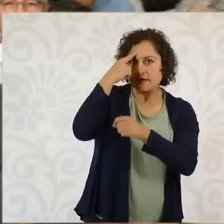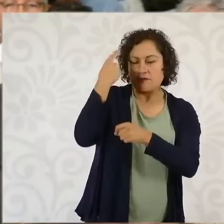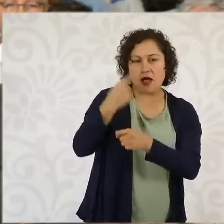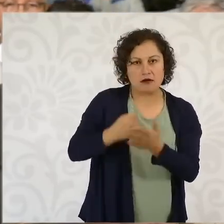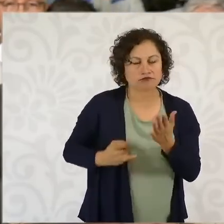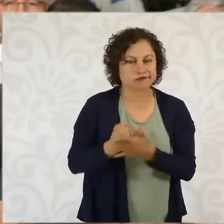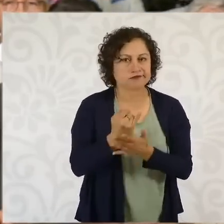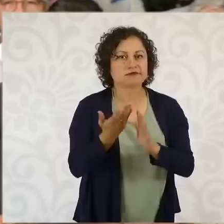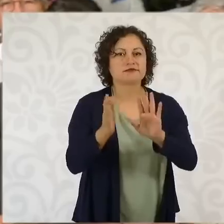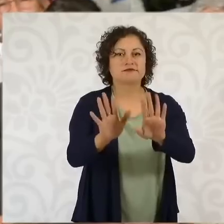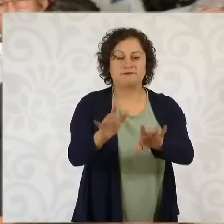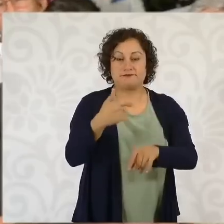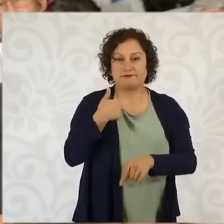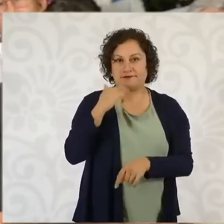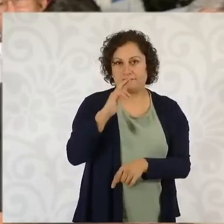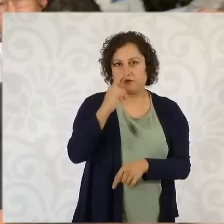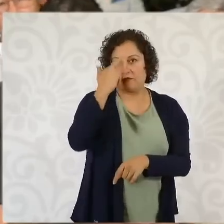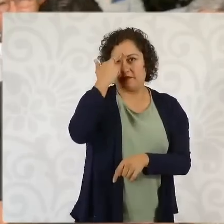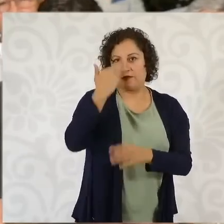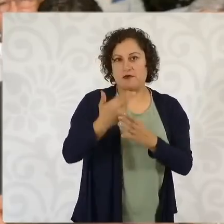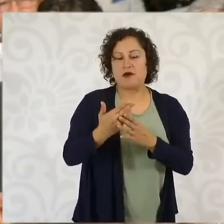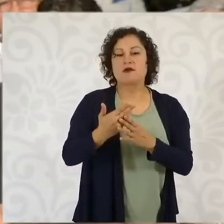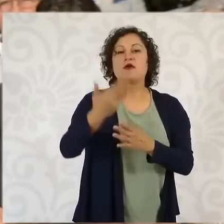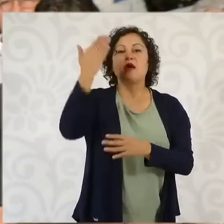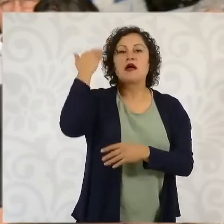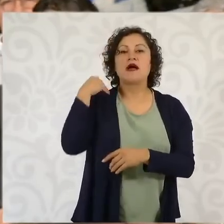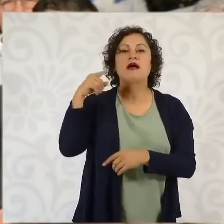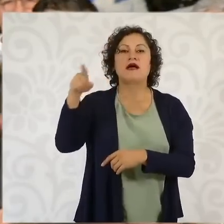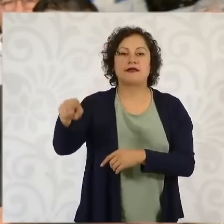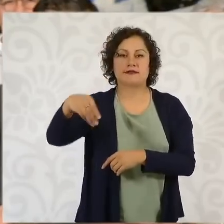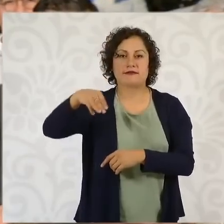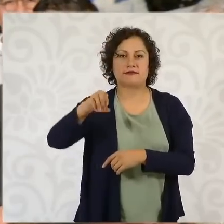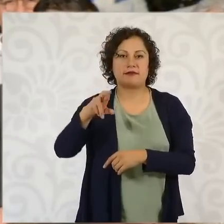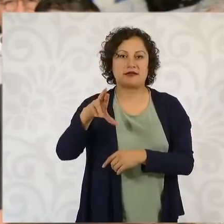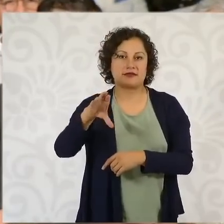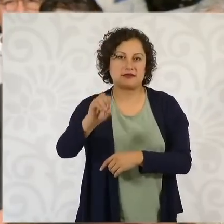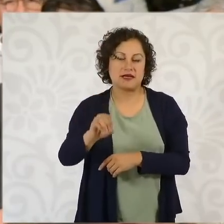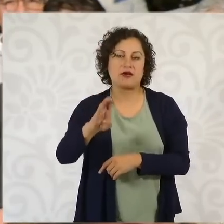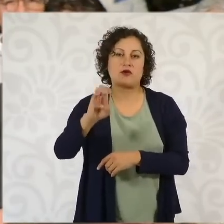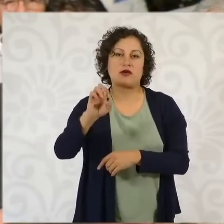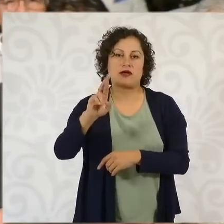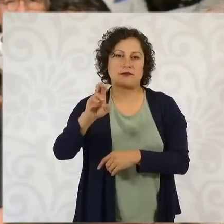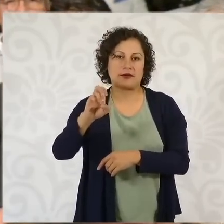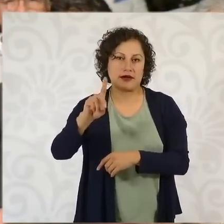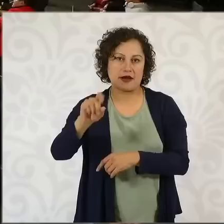cuando era canciller Marcelo ebrar que hace dos años ya defendía la soberanía de México Ahorita